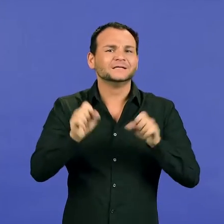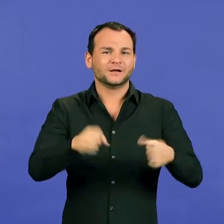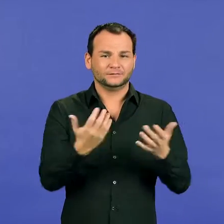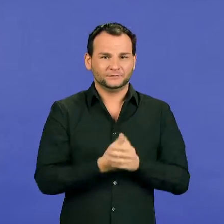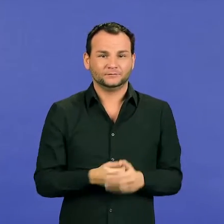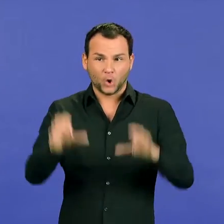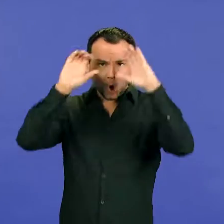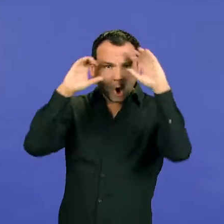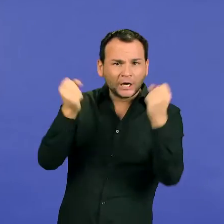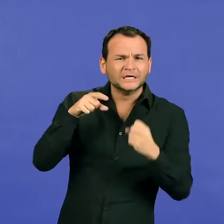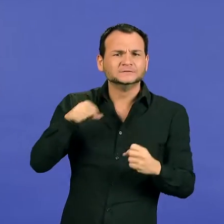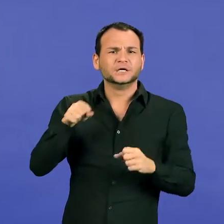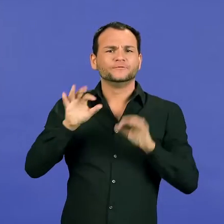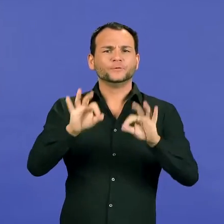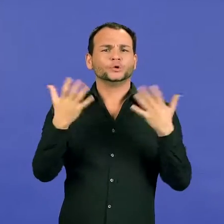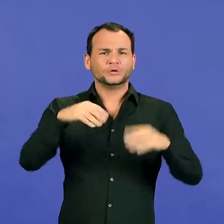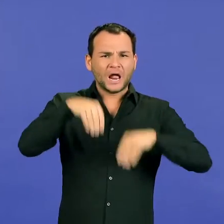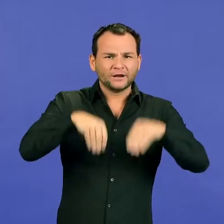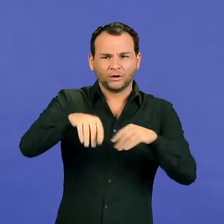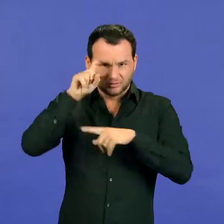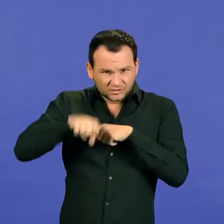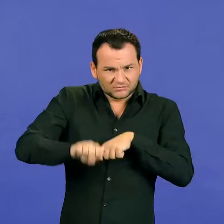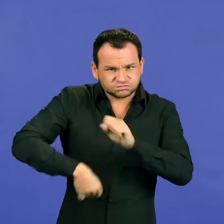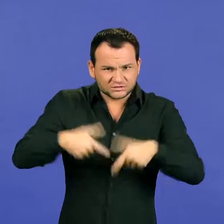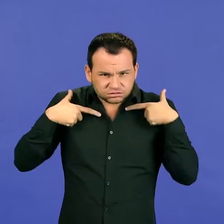Milch, Butter und Käse, die Ochsen für die Arbeit